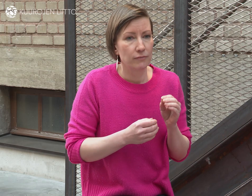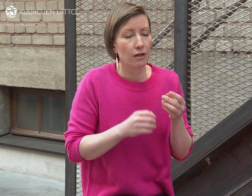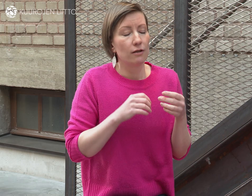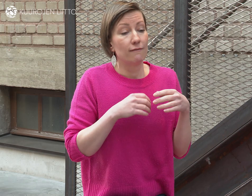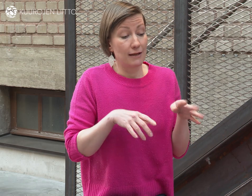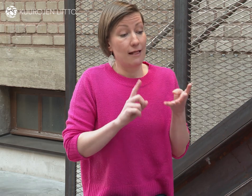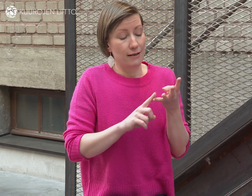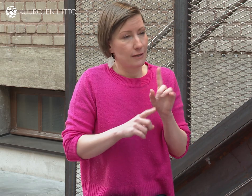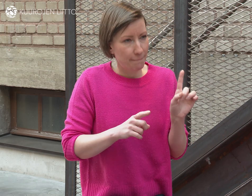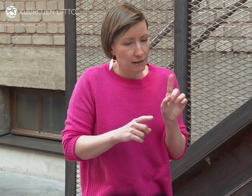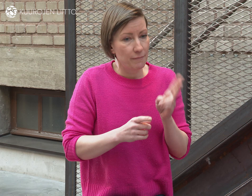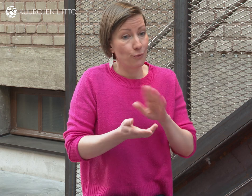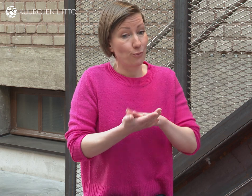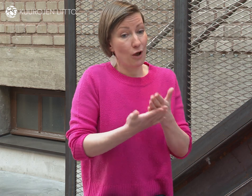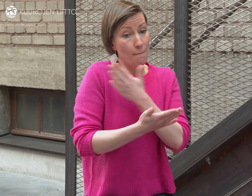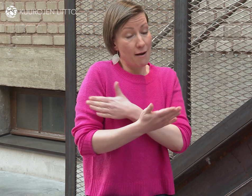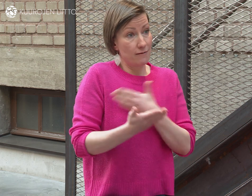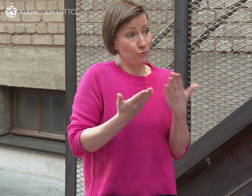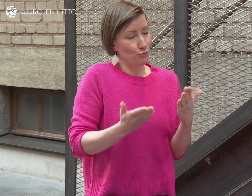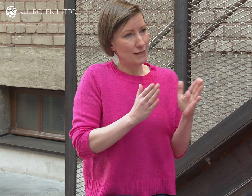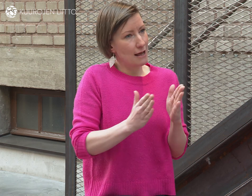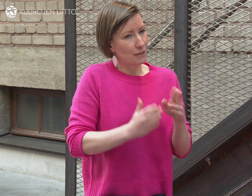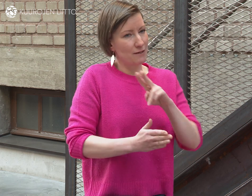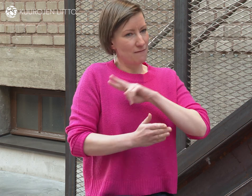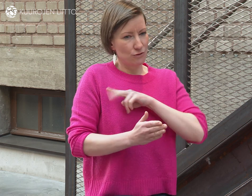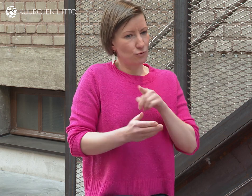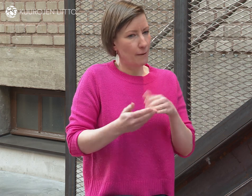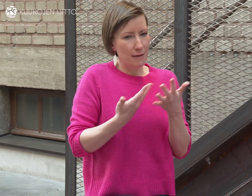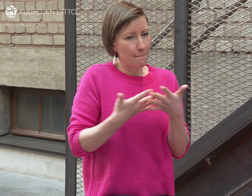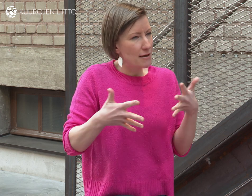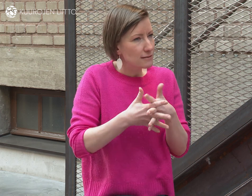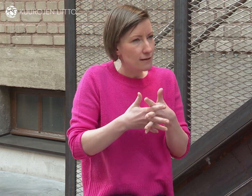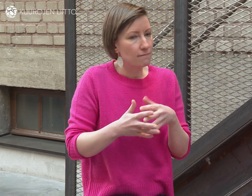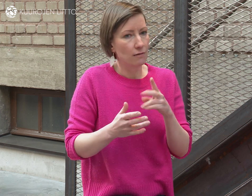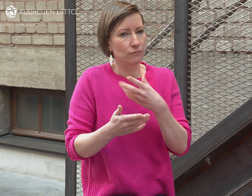Neljänneksi tulkkauspalvelun järjestämisvastuu on nykyisin epäselvä.